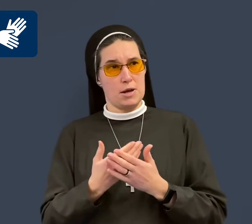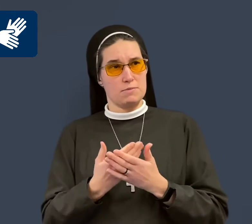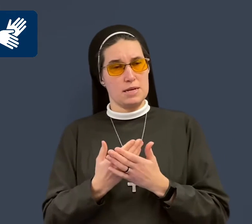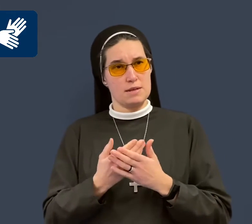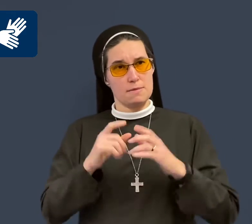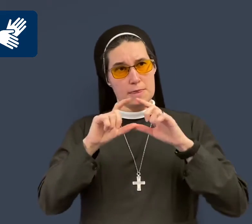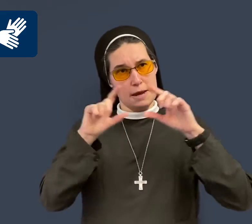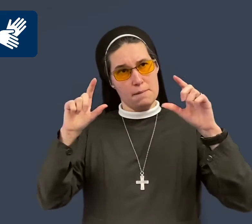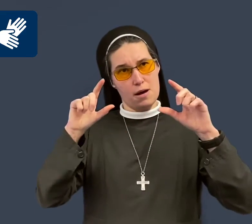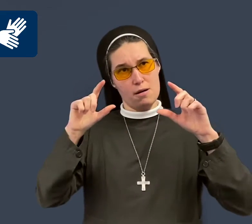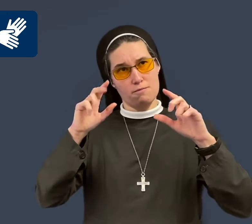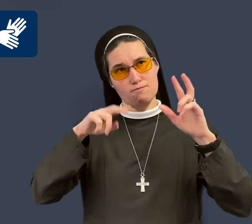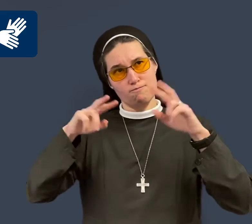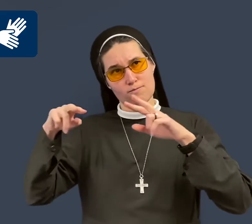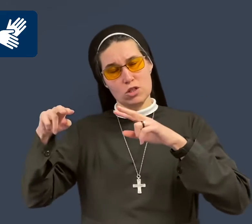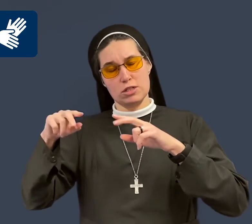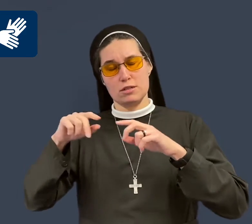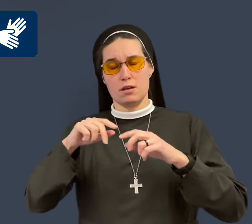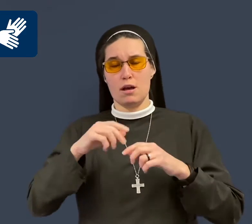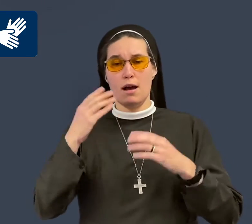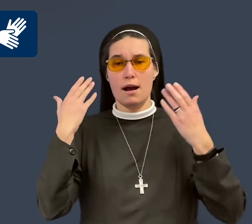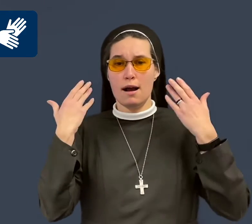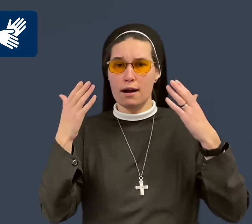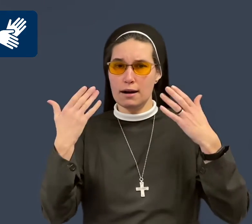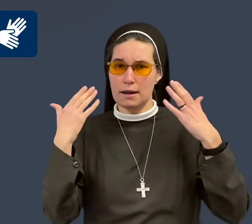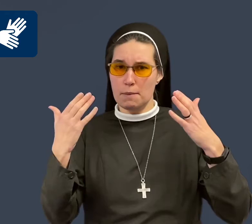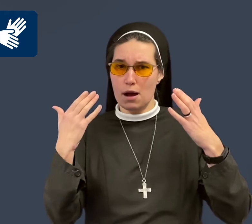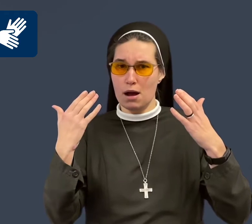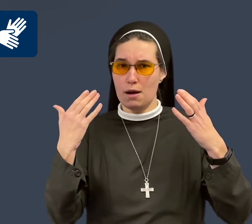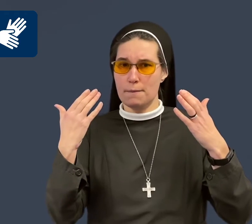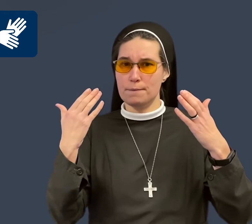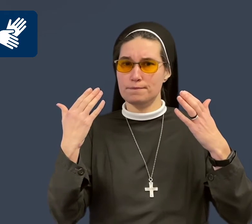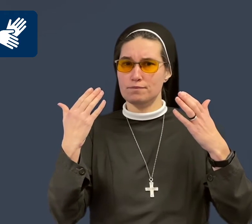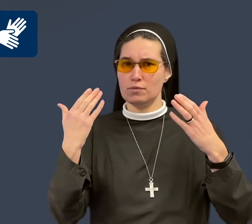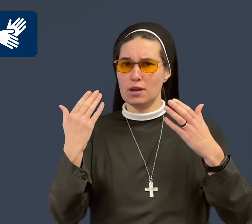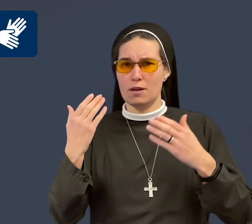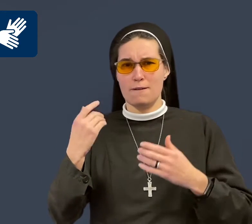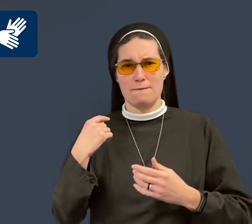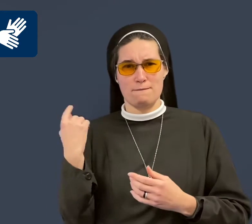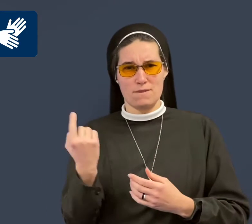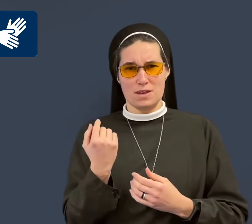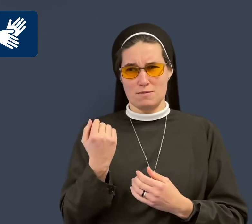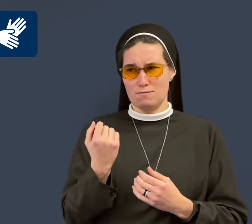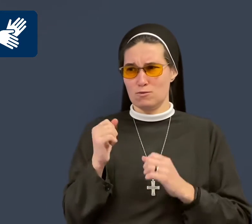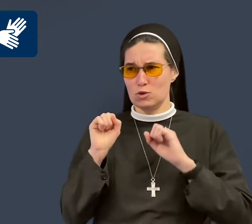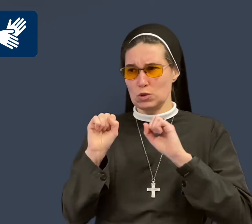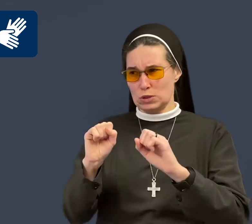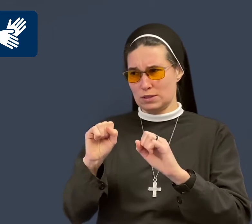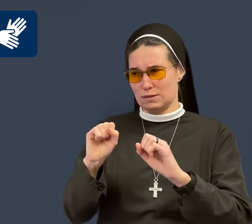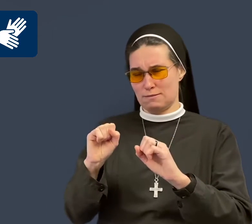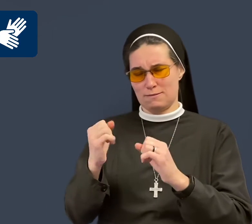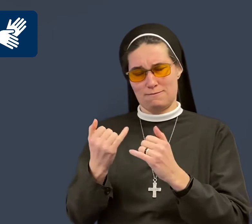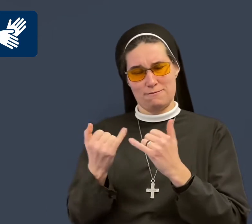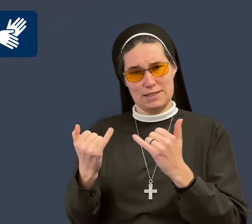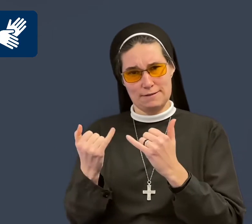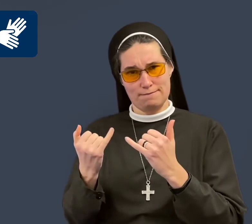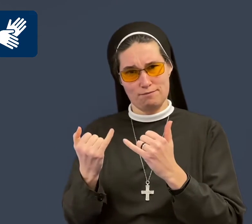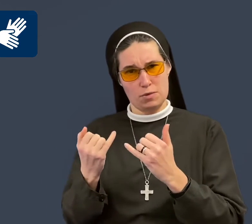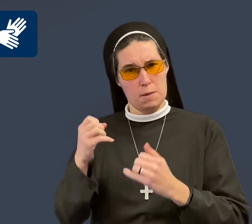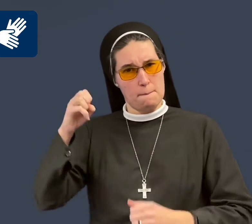Da ist z. B. das Thema Klima – wie kann ich es schützen?